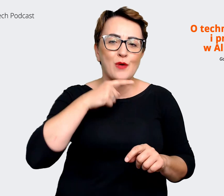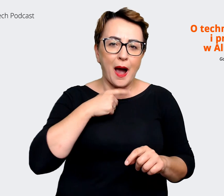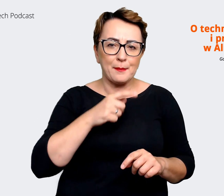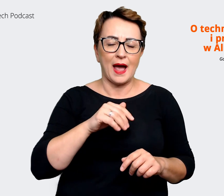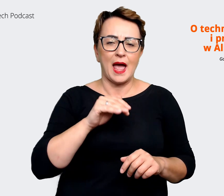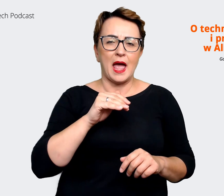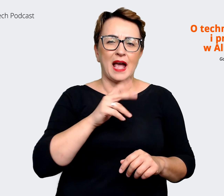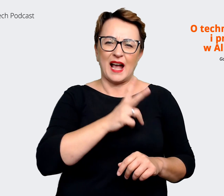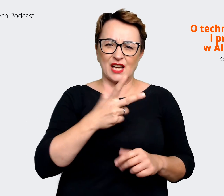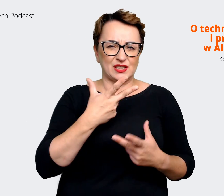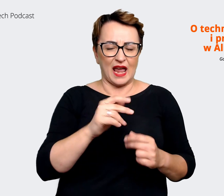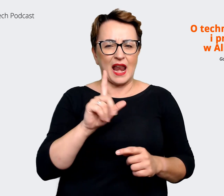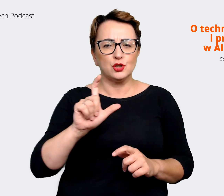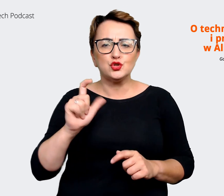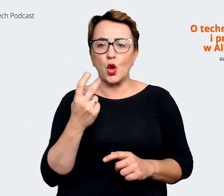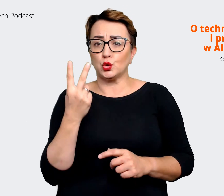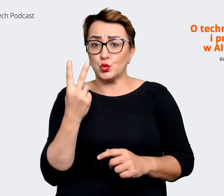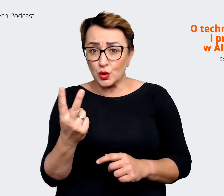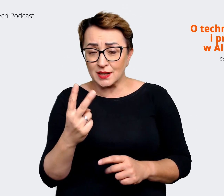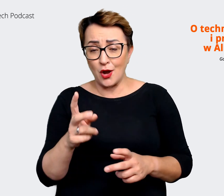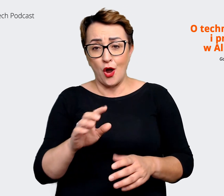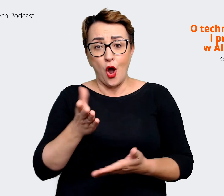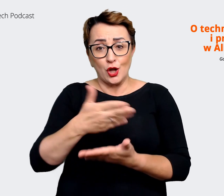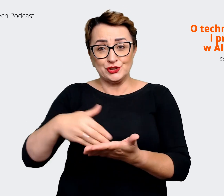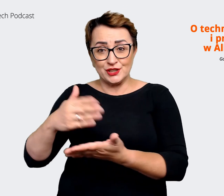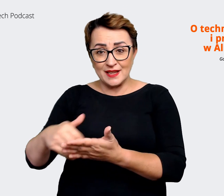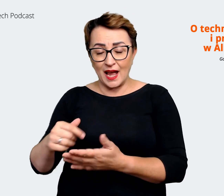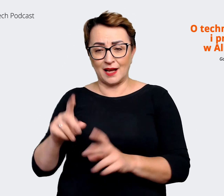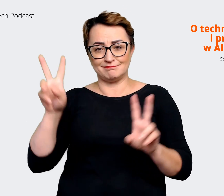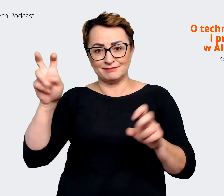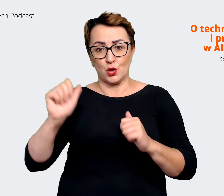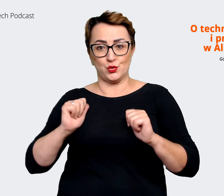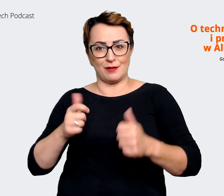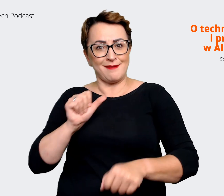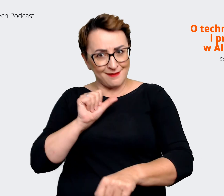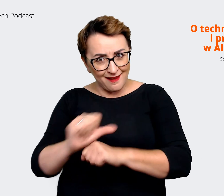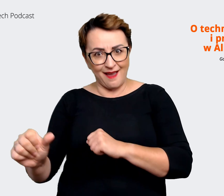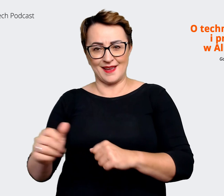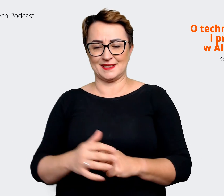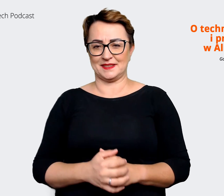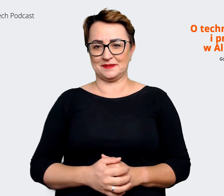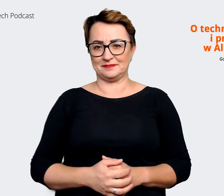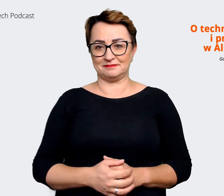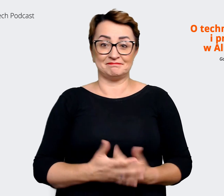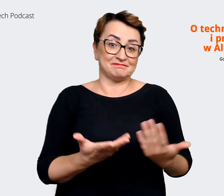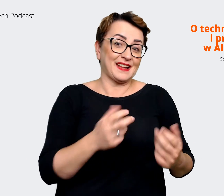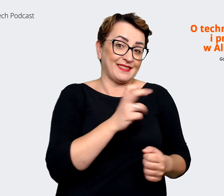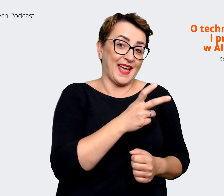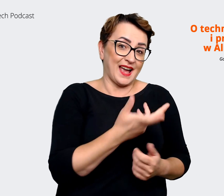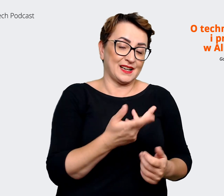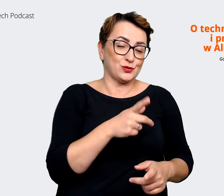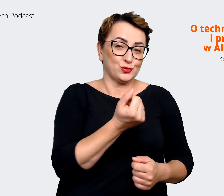drugim odcinku hasło turystyka się pojawia. Mariusz: Nasz unikat. Jest unikalne i super.